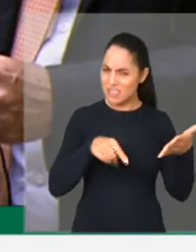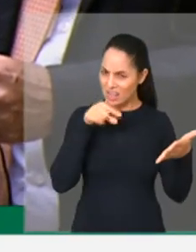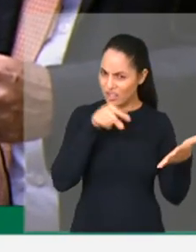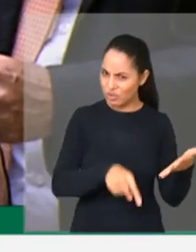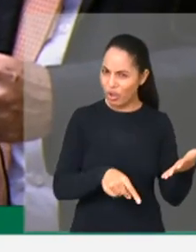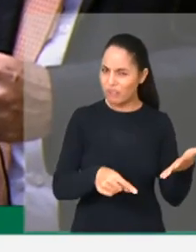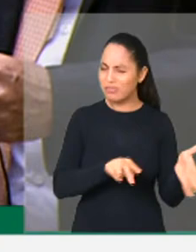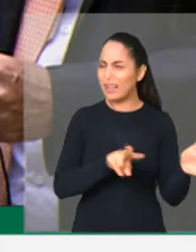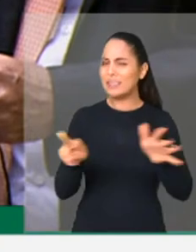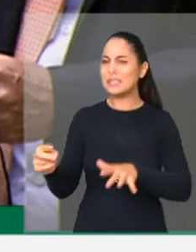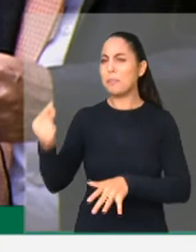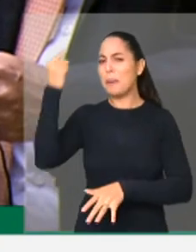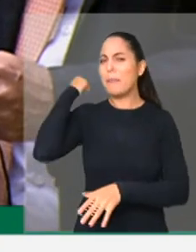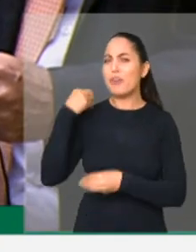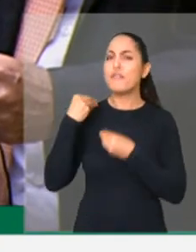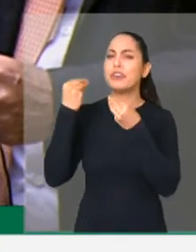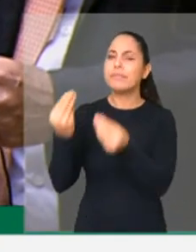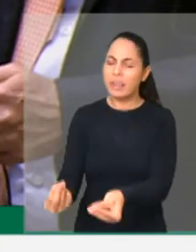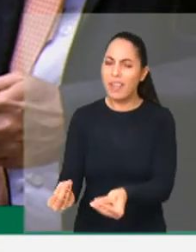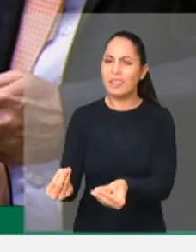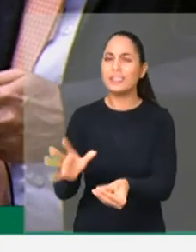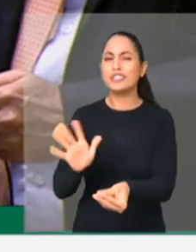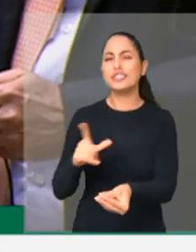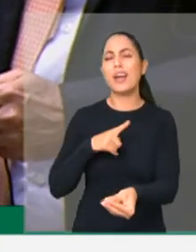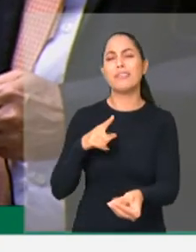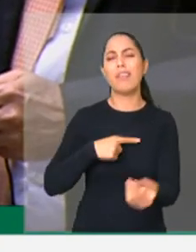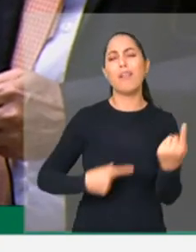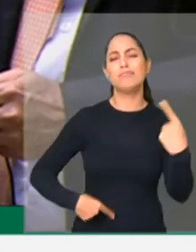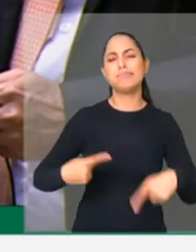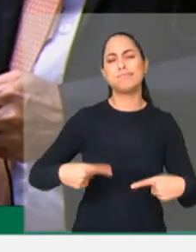VÍNCULOS COM O NORTE E O NORDESTE BRASILEIRO. ACHO QUE O QUE NÓS ESTAMOS FAZENDO AQUI É APENAS UM